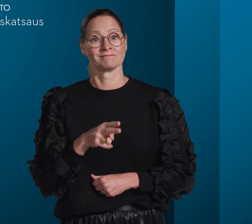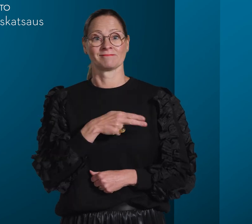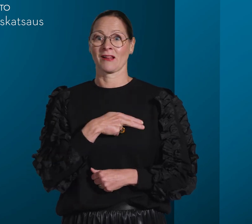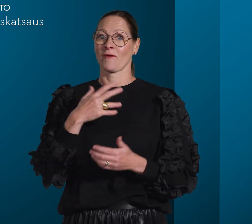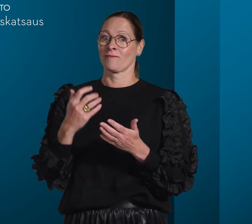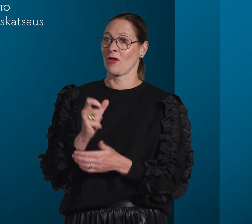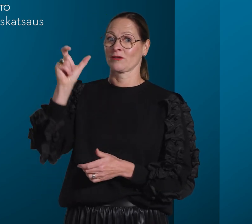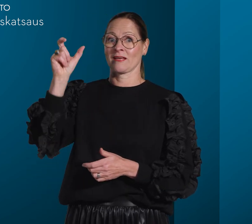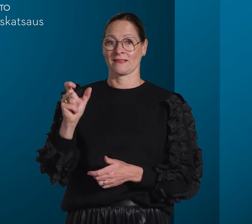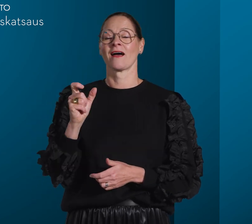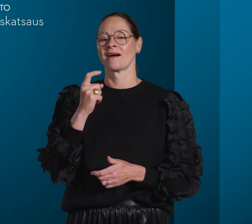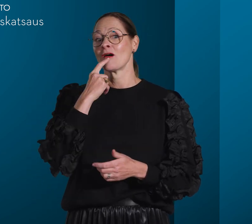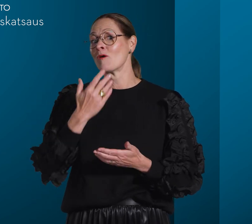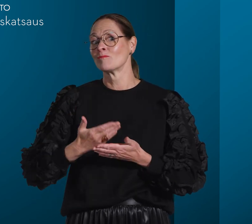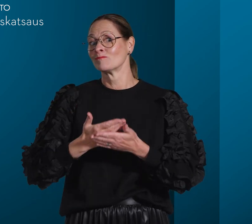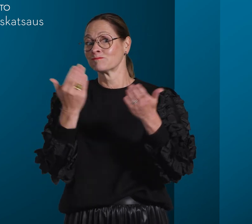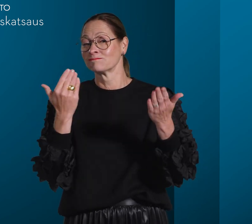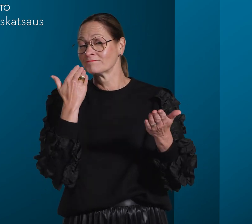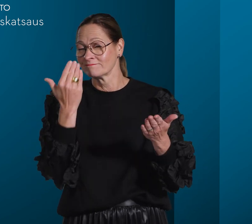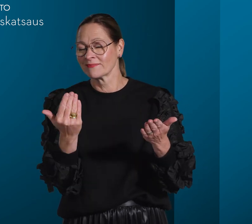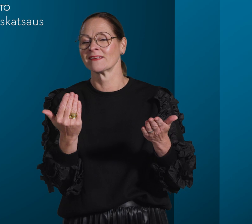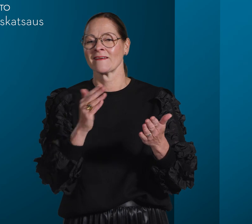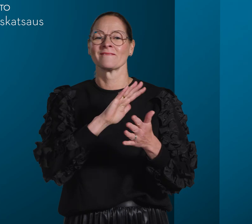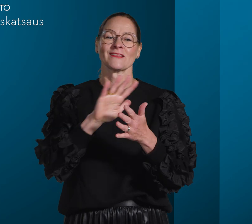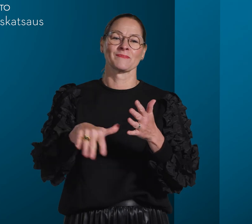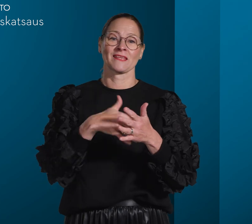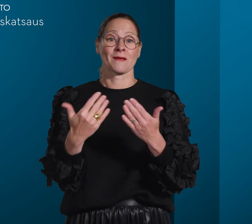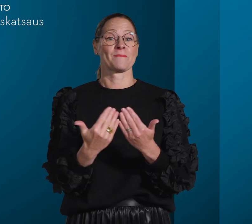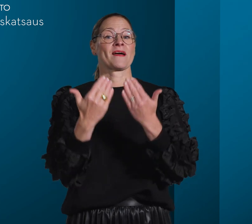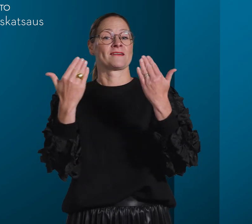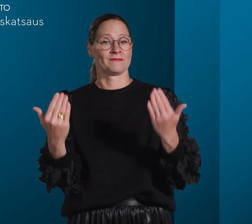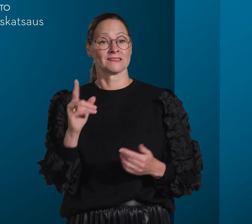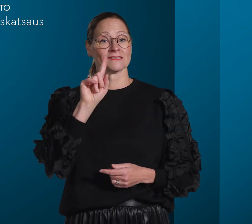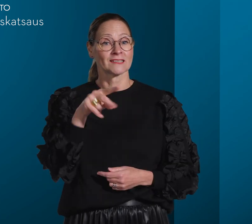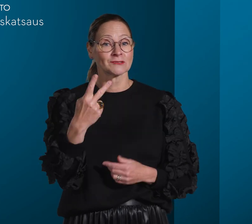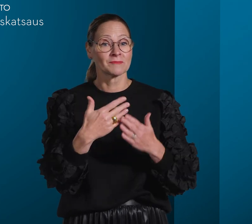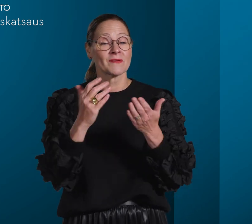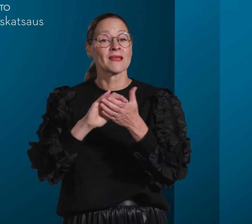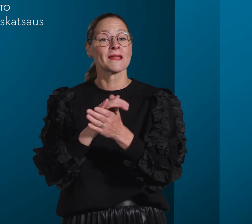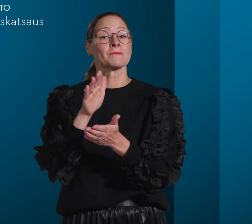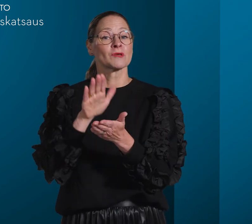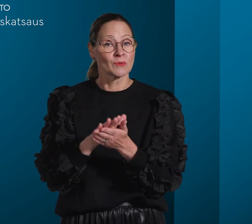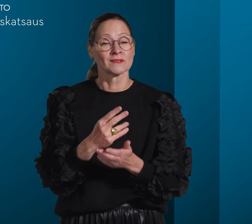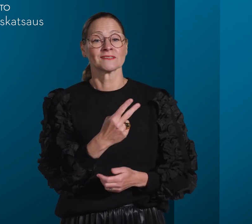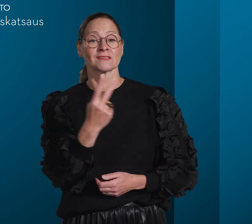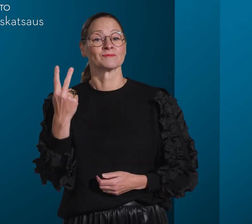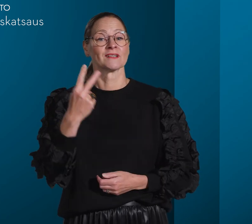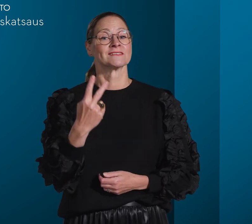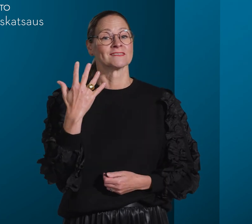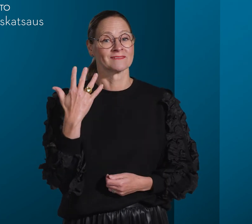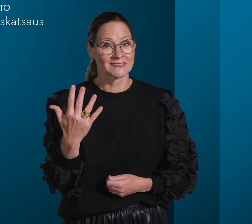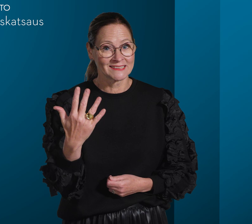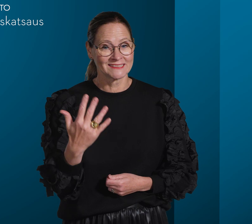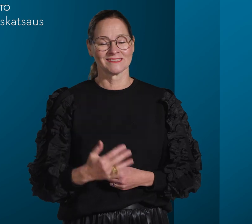Palkinnon voittaja julkistetaan Viittomakielten päivänä 12. helmikuuta 2025.